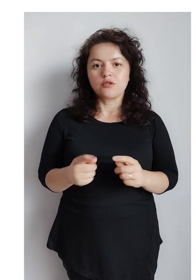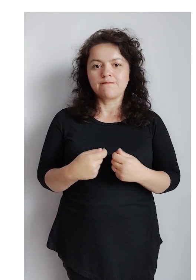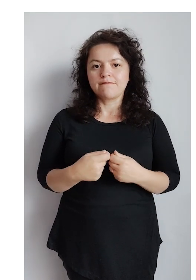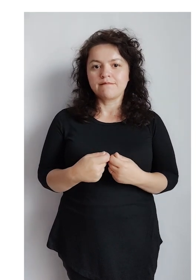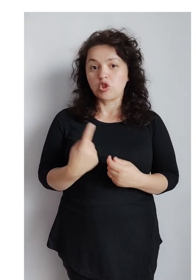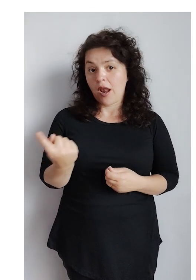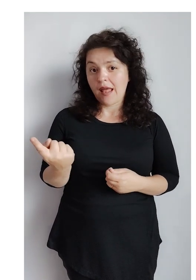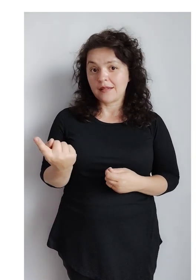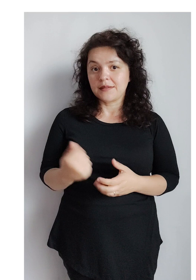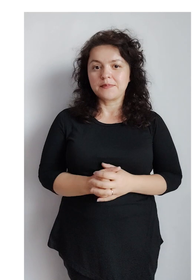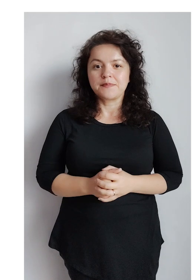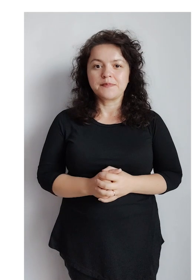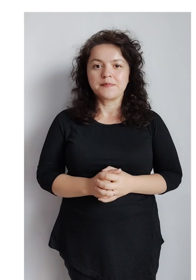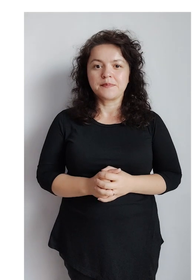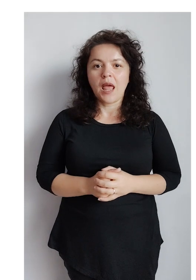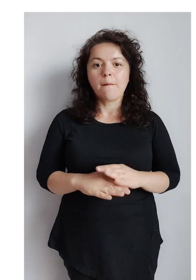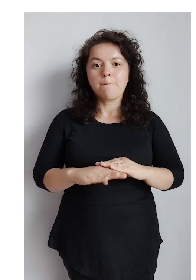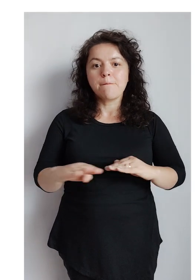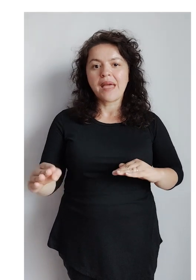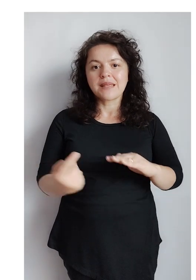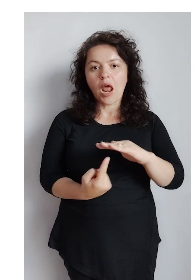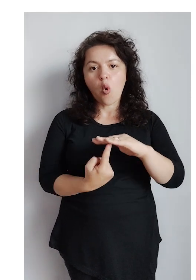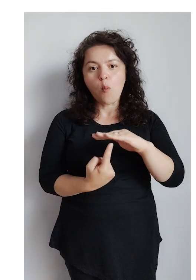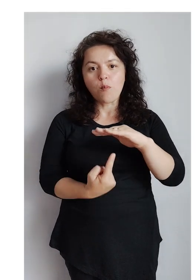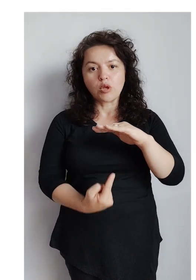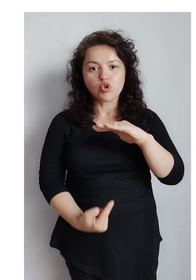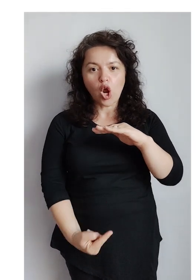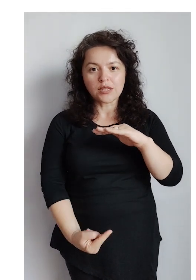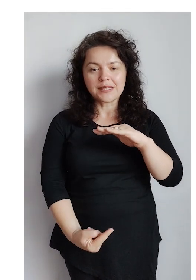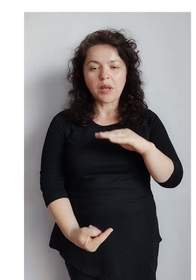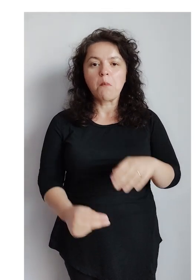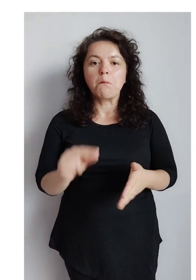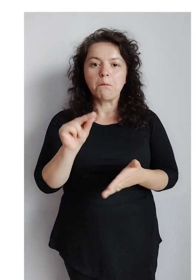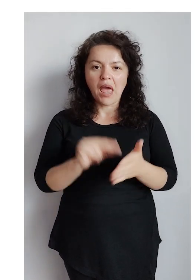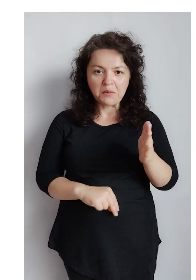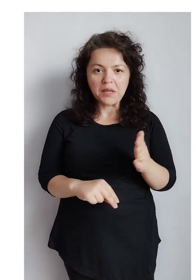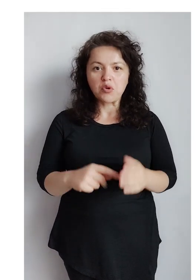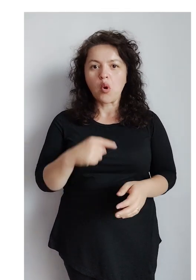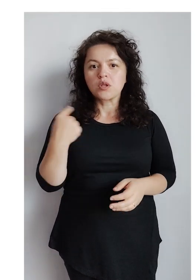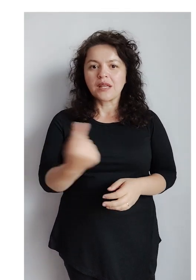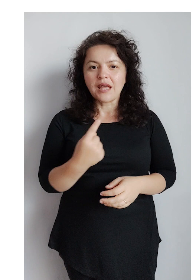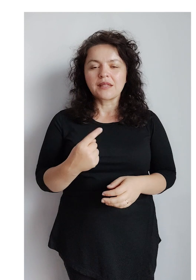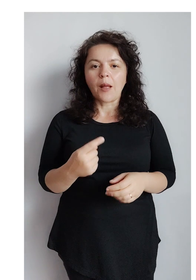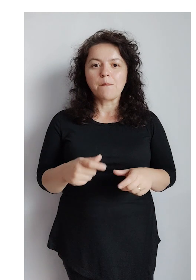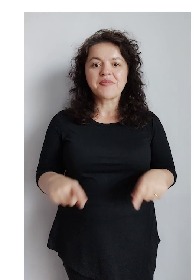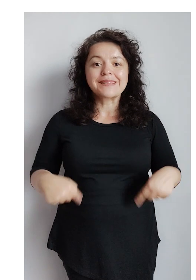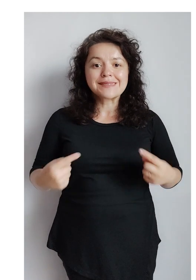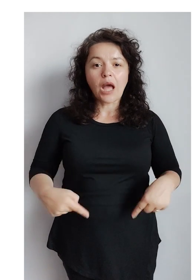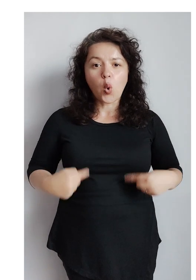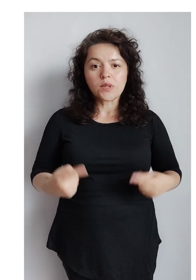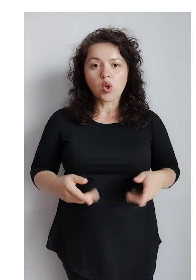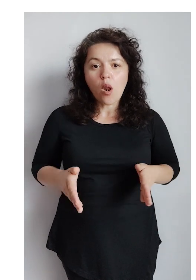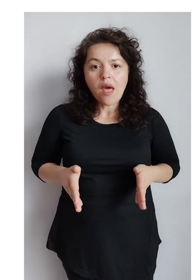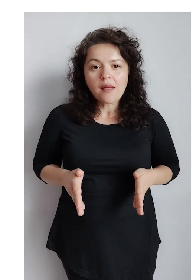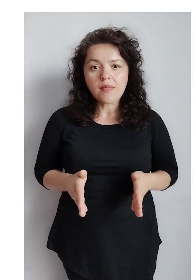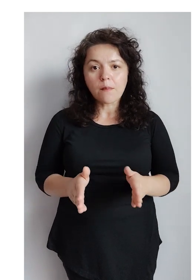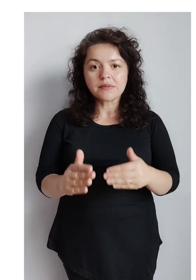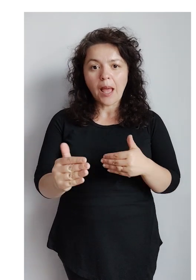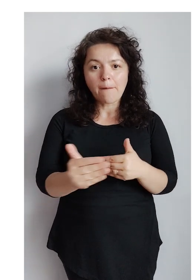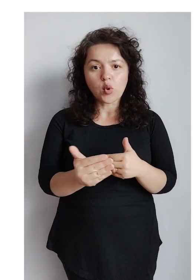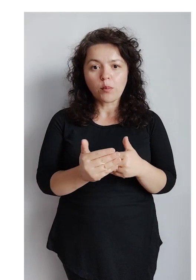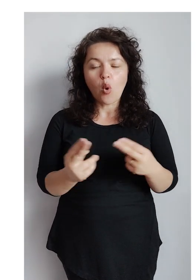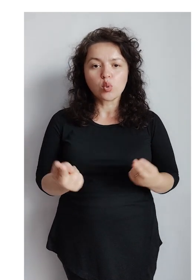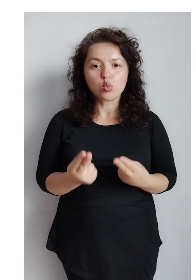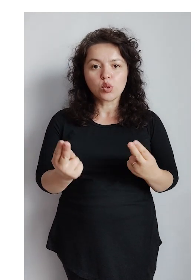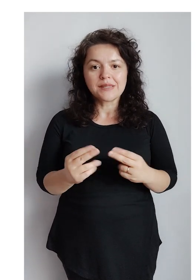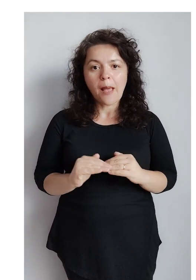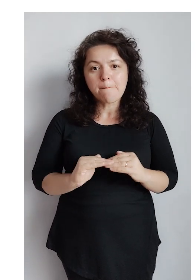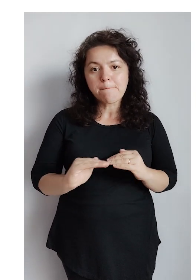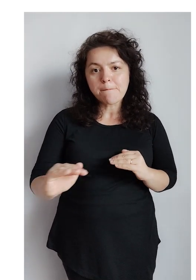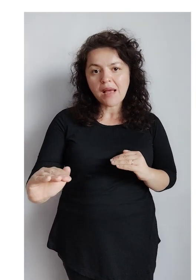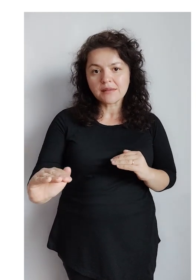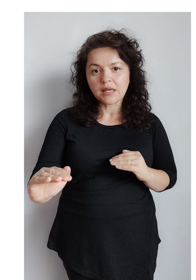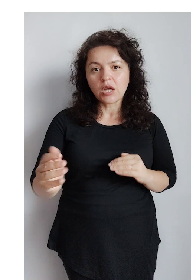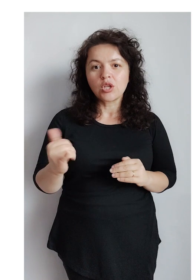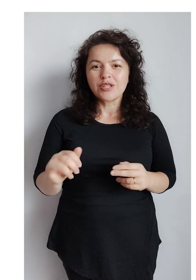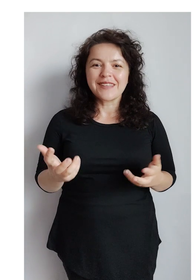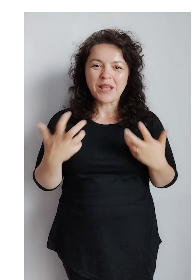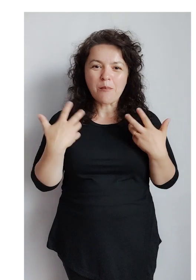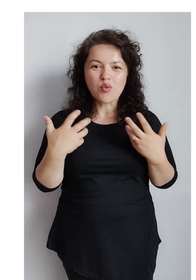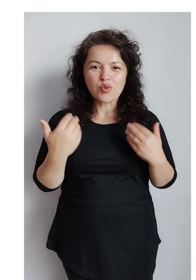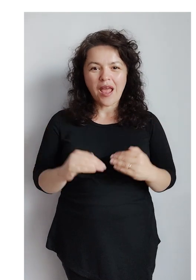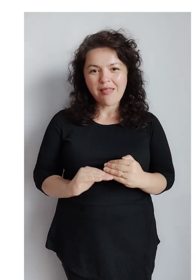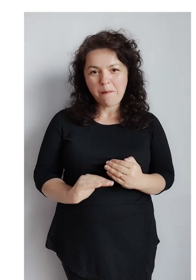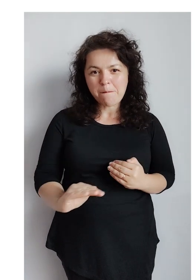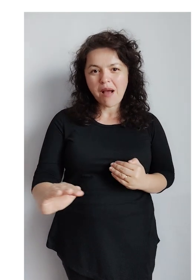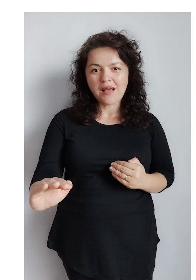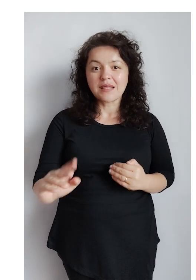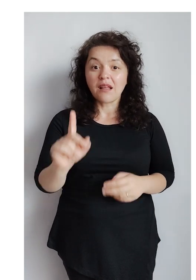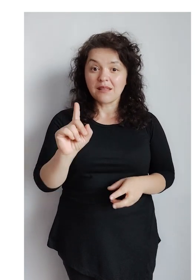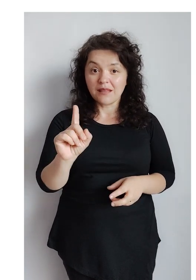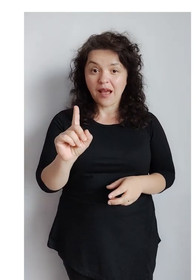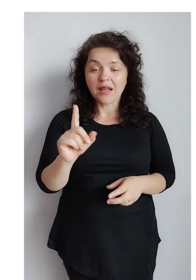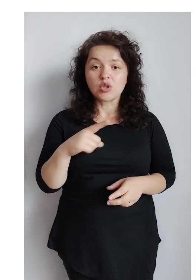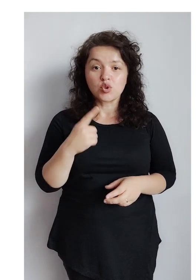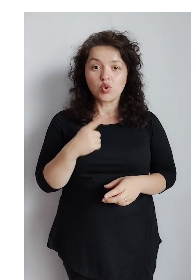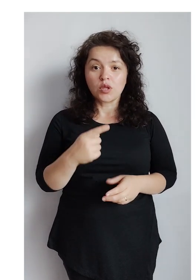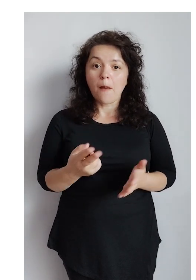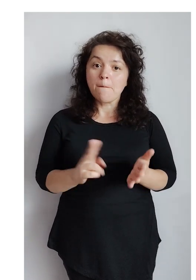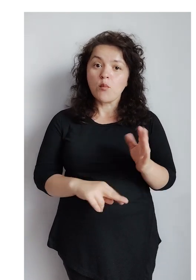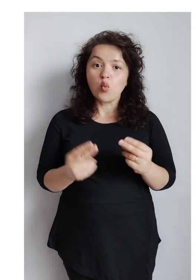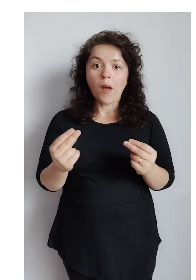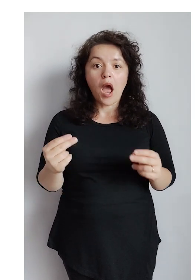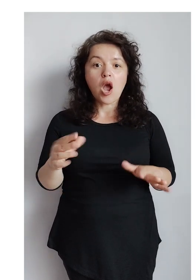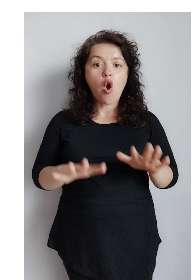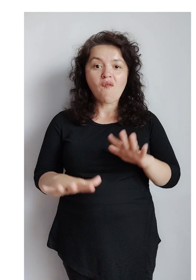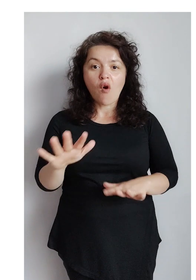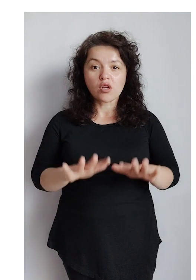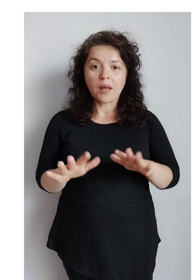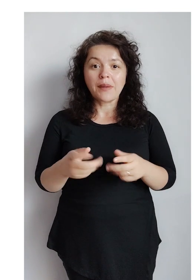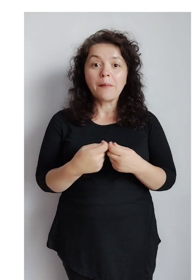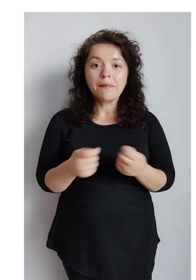Mesele cu picior de sprijin central permit utilizatorilor de scaune rulante să se apropie cu ușurință de masă și să se bucure de masă, dar sunt mult mai confortabile pentru toți